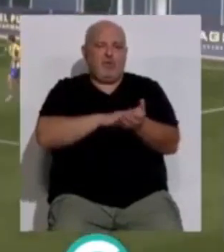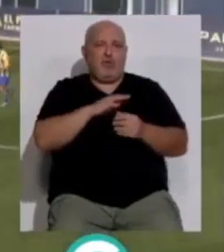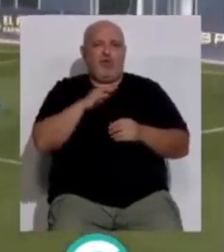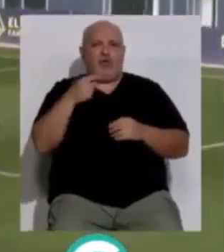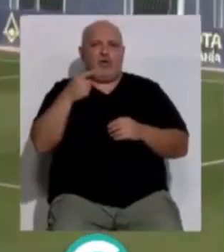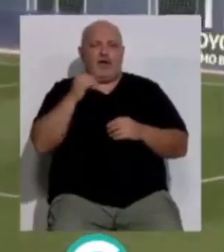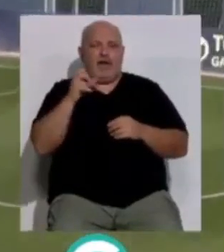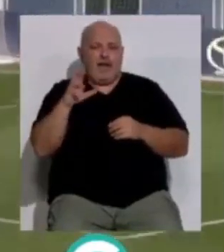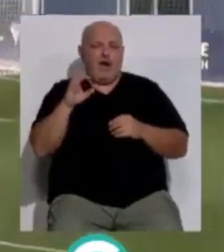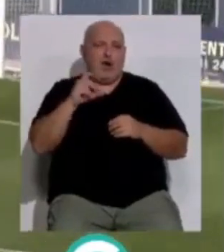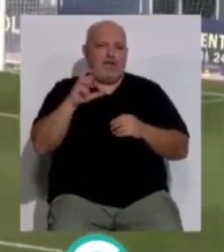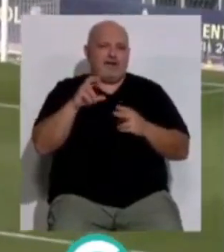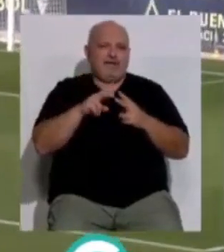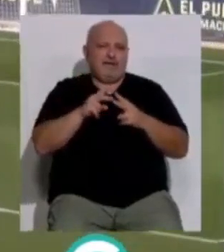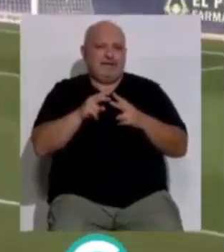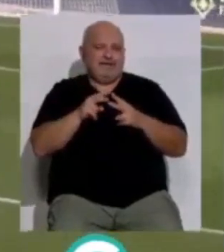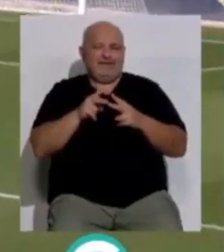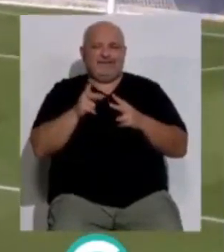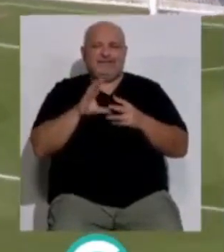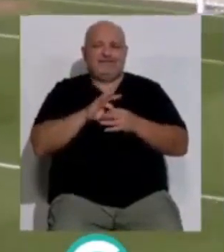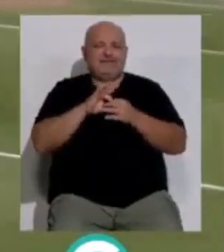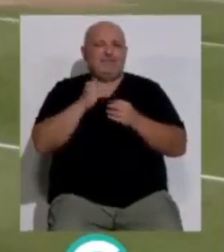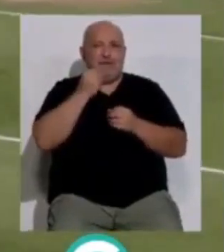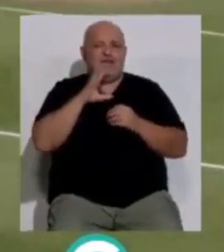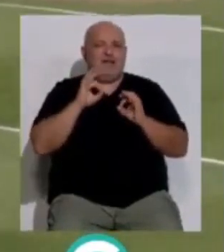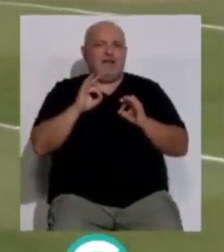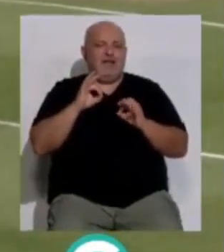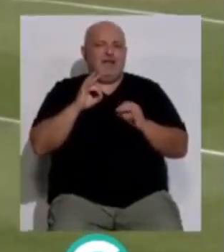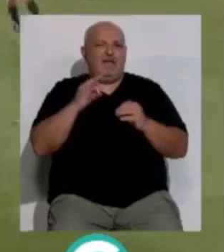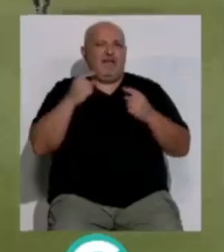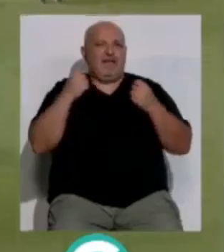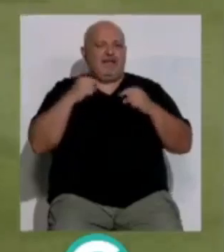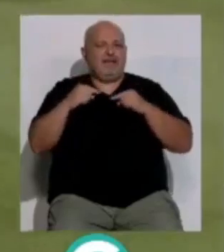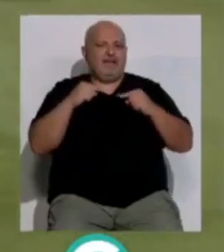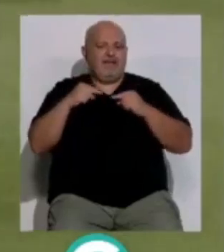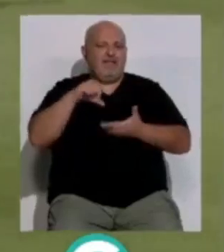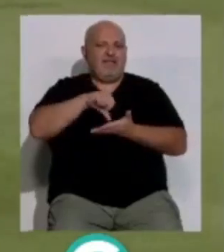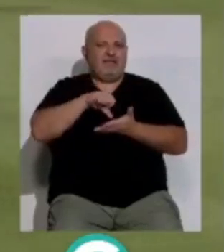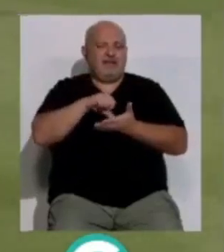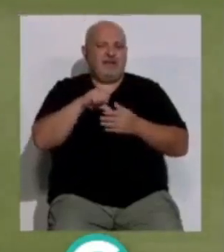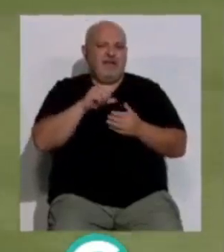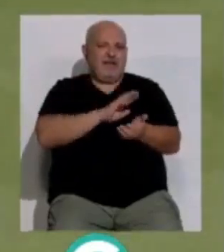o tenía Oliver pero digamos lo mejor siempre para los entrenadores estén al central por izquierda